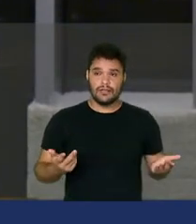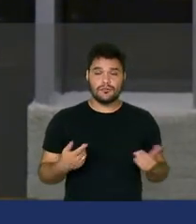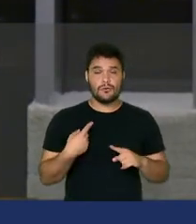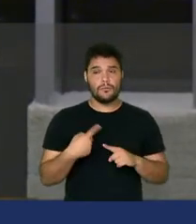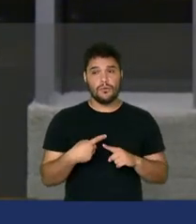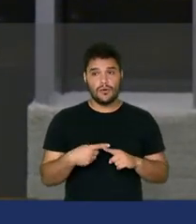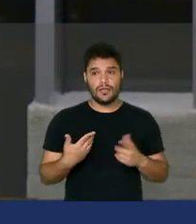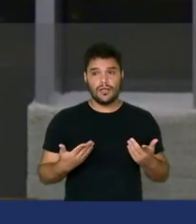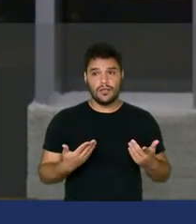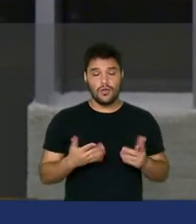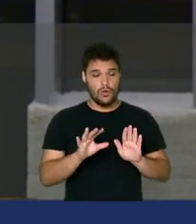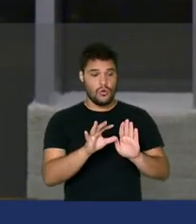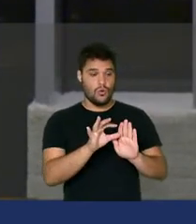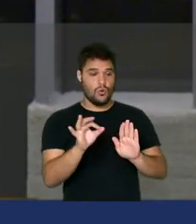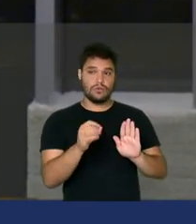O DESTAQUE, NÉ , E DE FATO PORQUE TAMBÉM O DESTAQUE